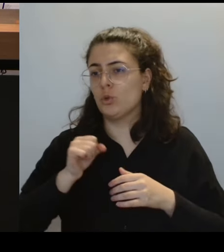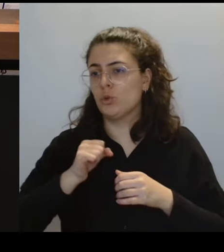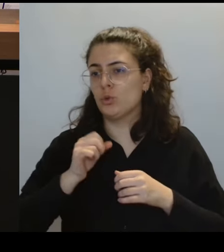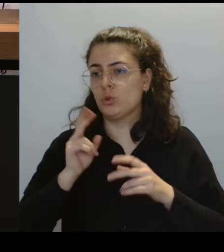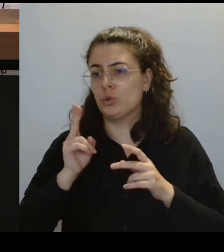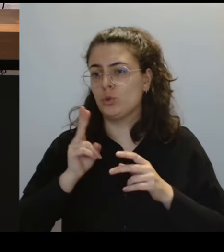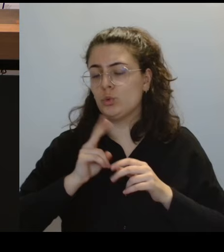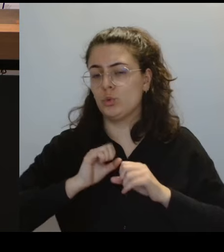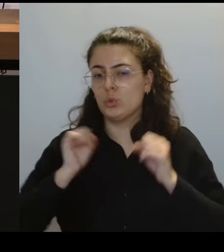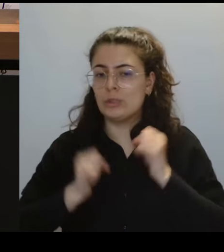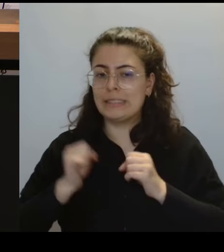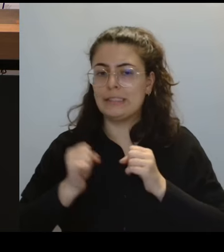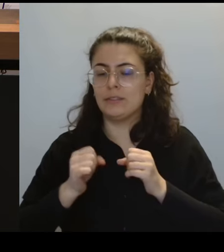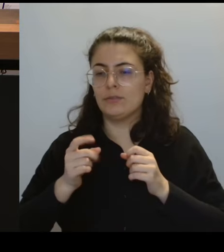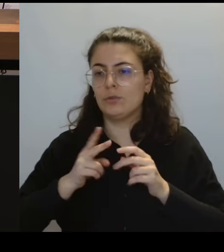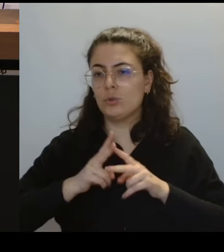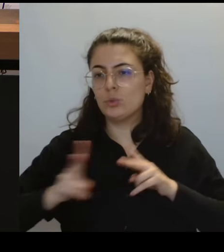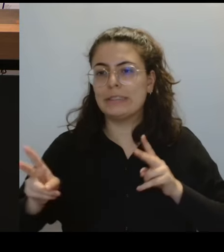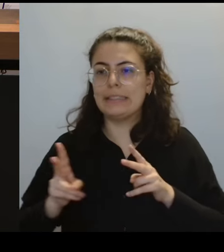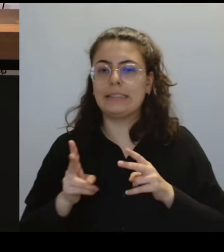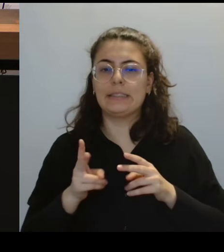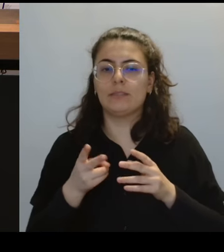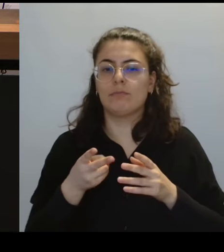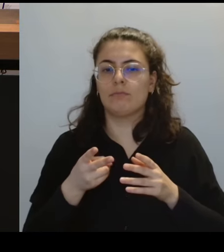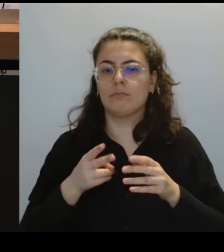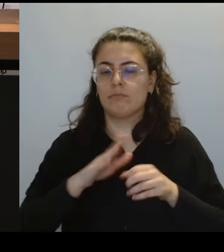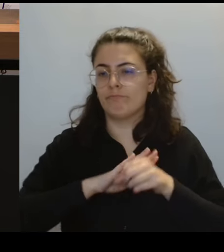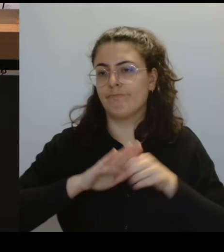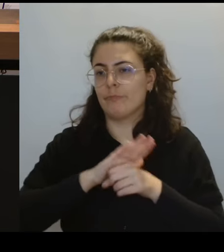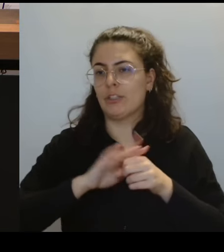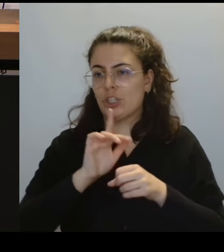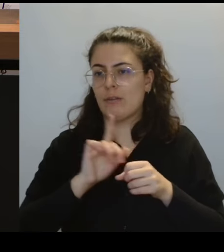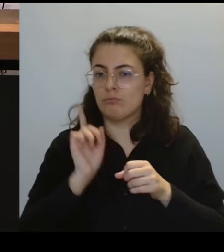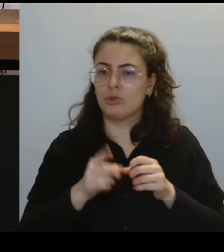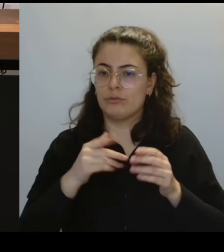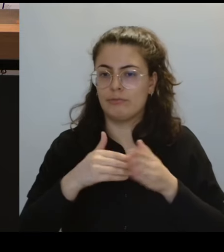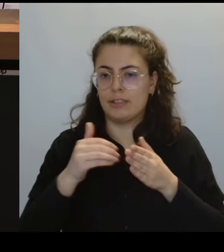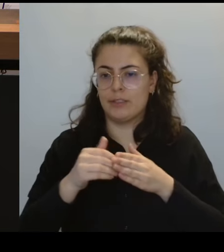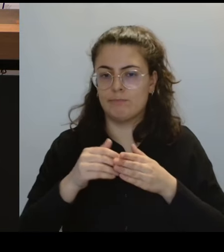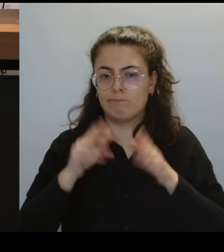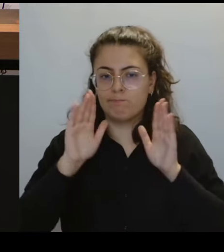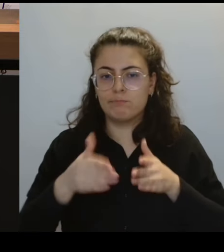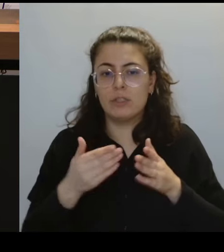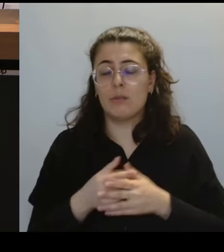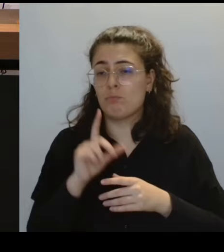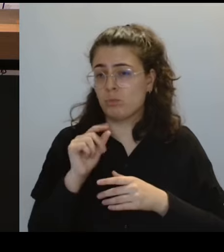In diesem Sinne: Das Minimum an dieser Stelle sollte sein, nicht länger den Kopf in den Sand zu stecken und